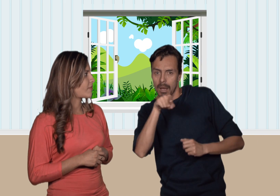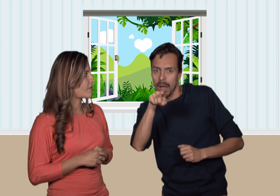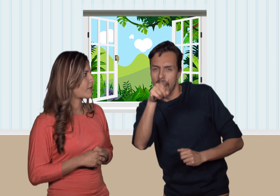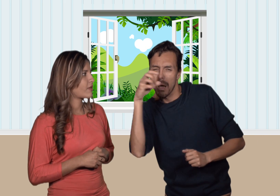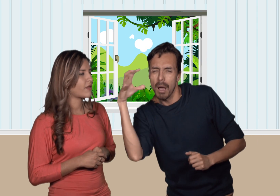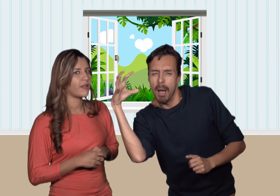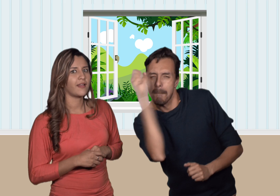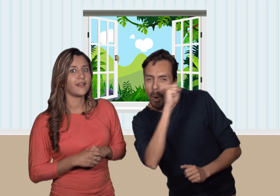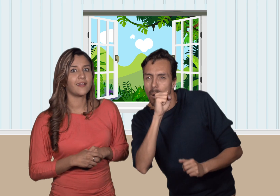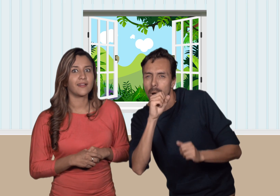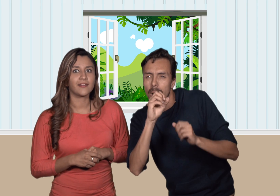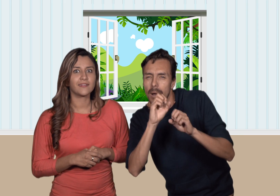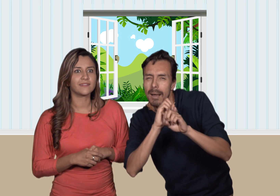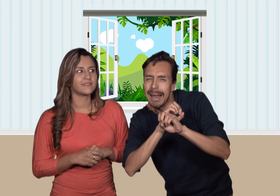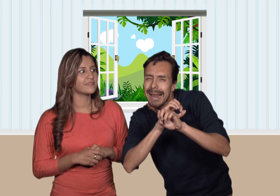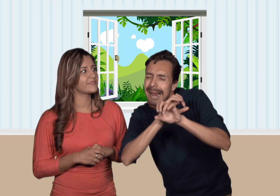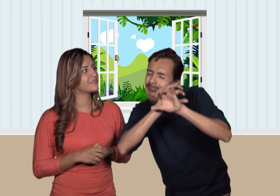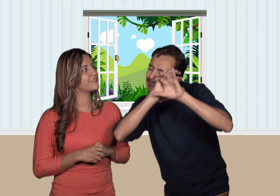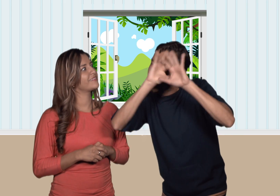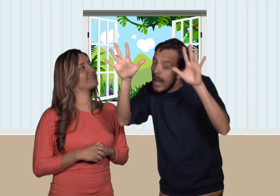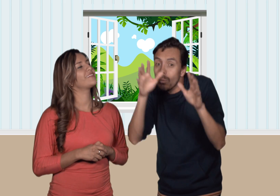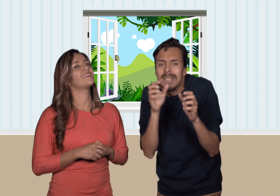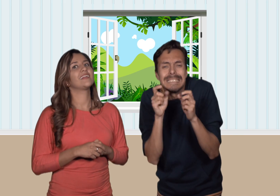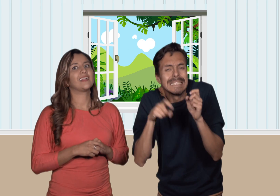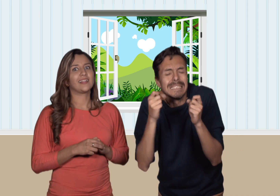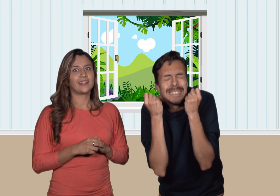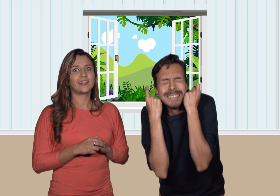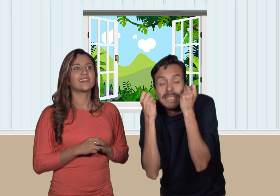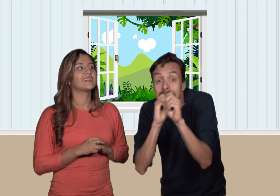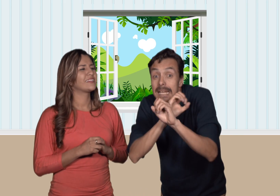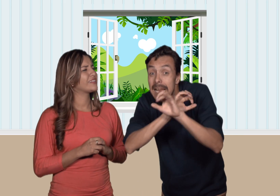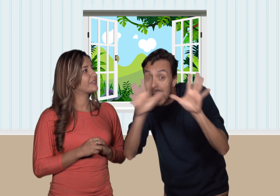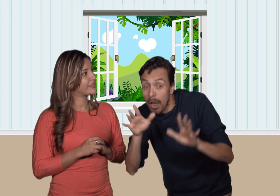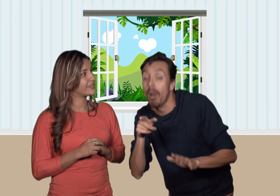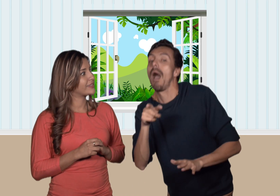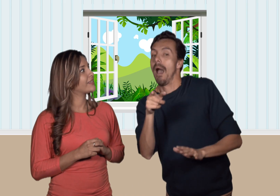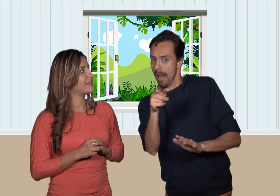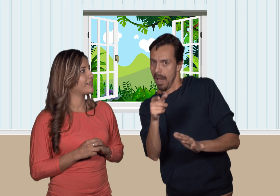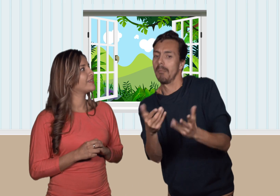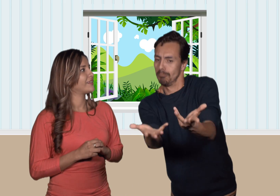porque necesitamos tener muy claro el relato para responder las siguientes preguntas.